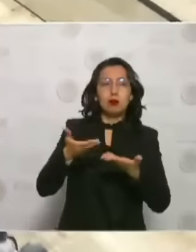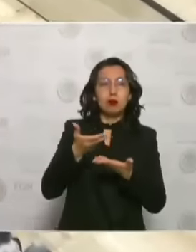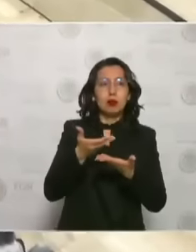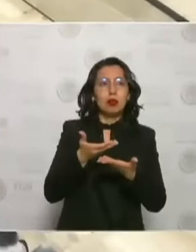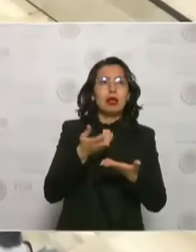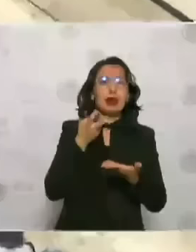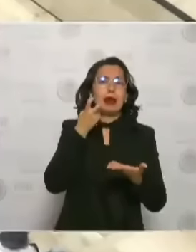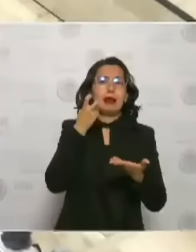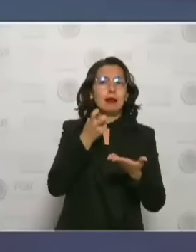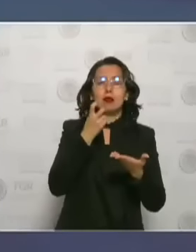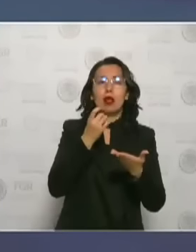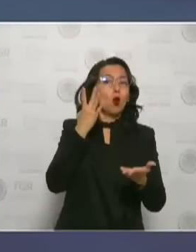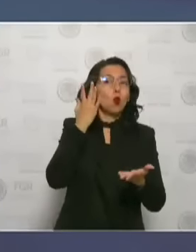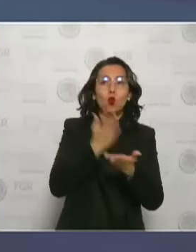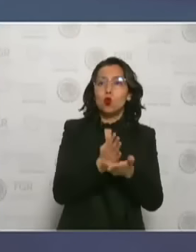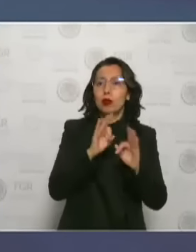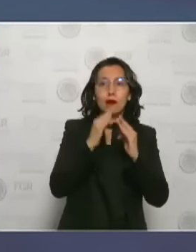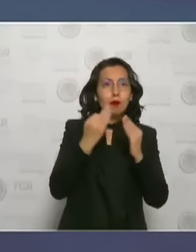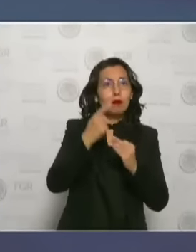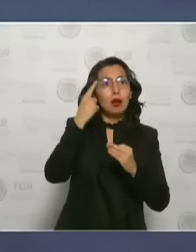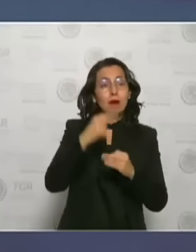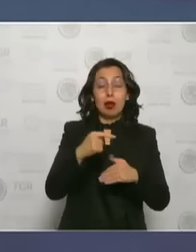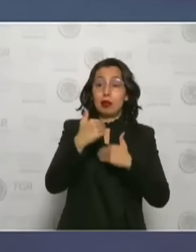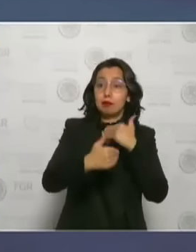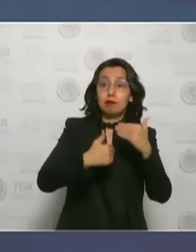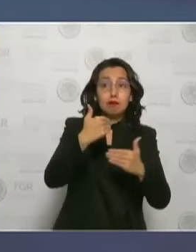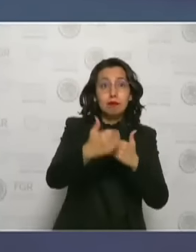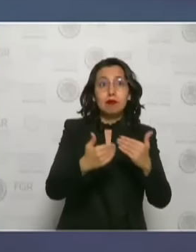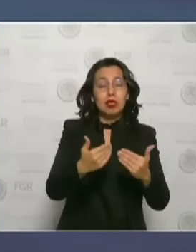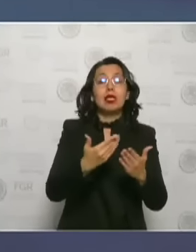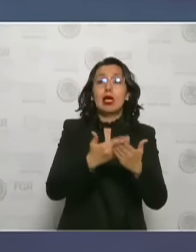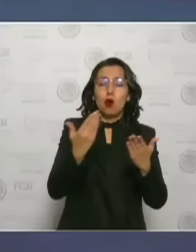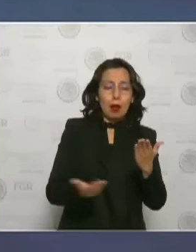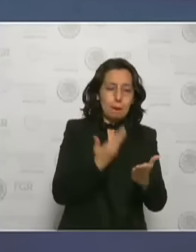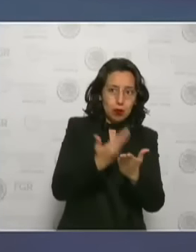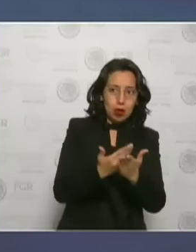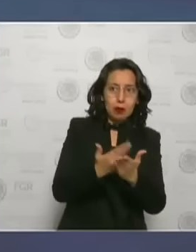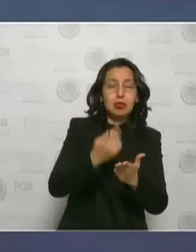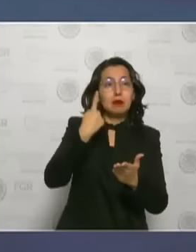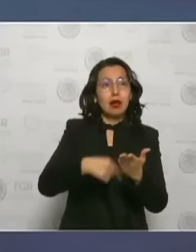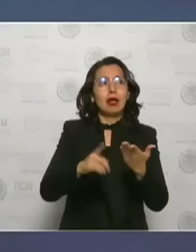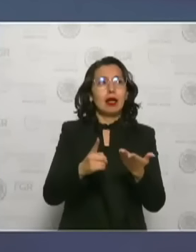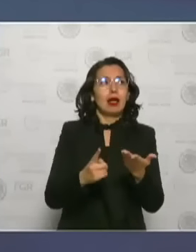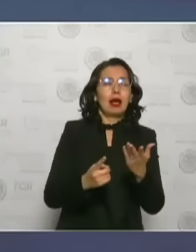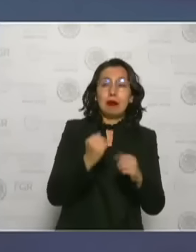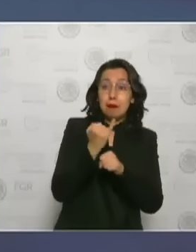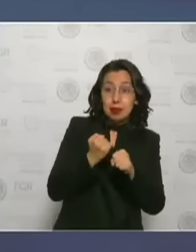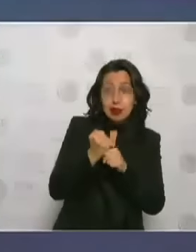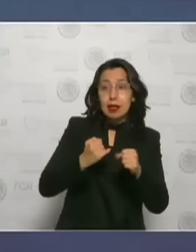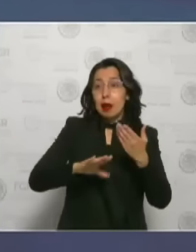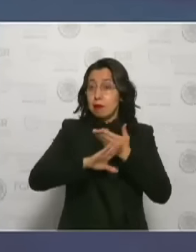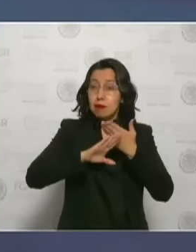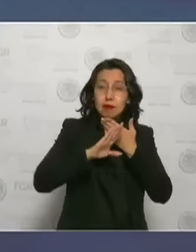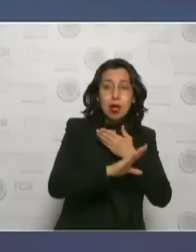es el único camino para llegarse de los elementos probatorios para prevenir, investigar y sancionar